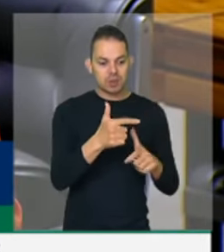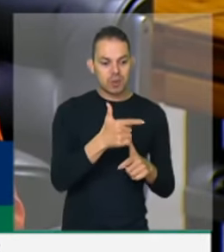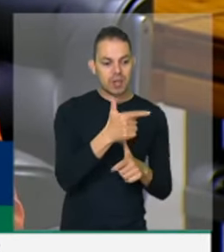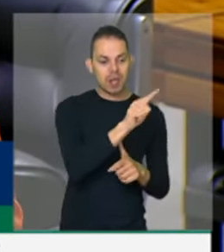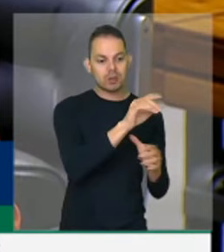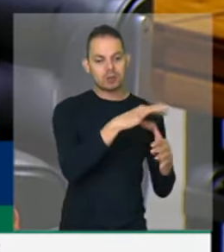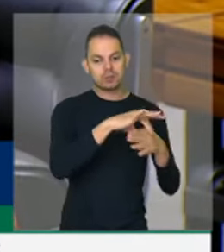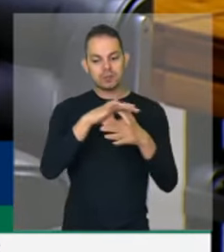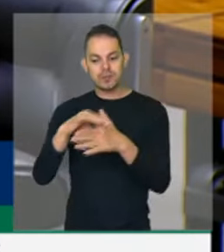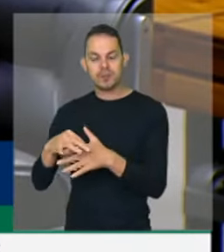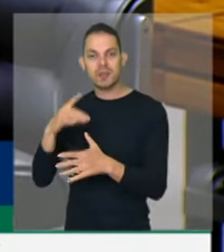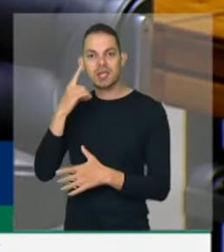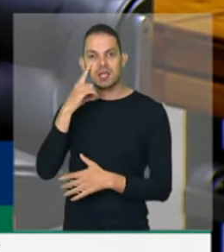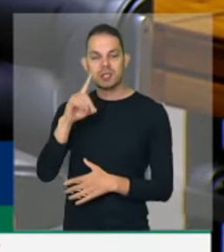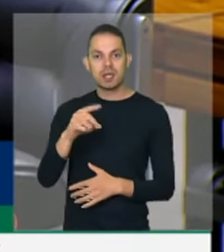DIÁRIA ESTÁ EM 1500 REAIS, EXCLUINDO OXIGÊNIO,